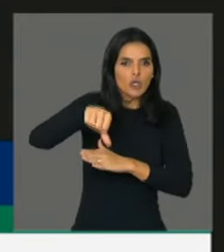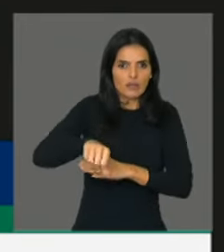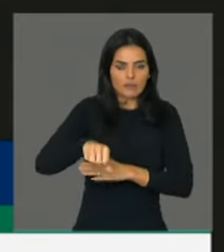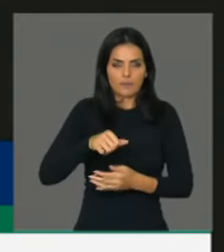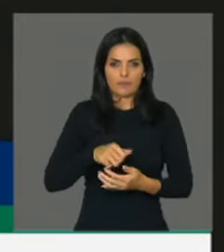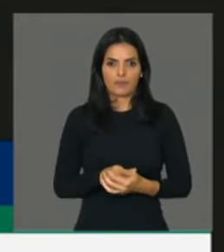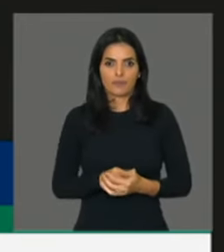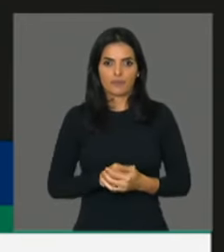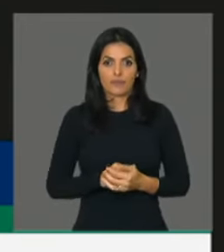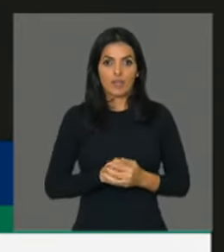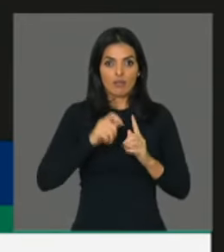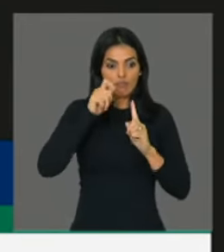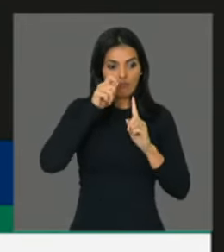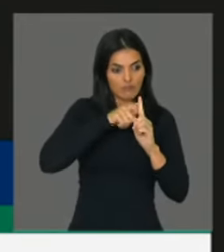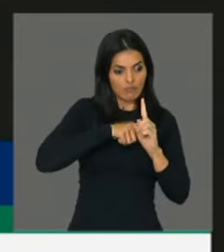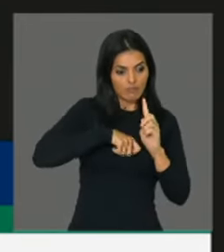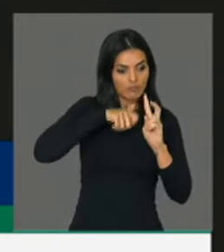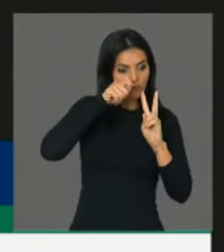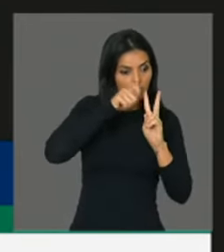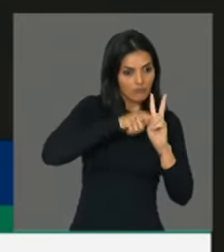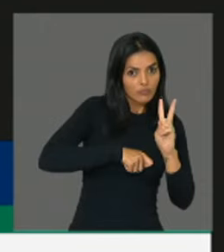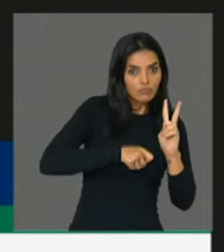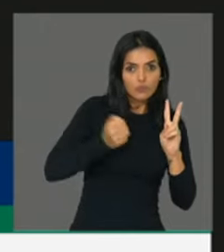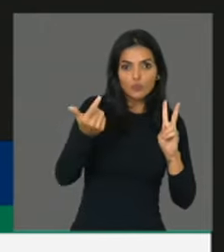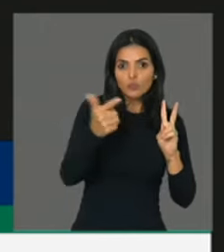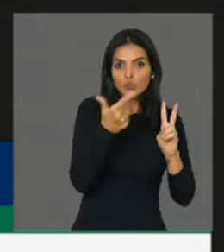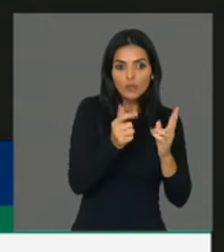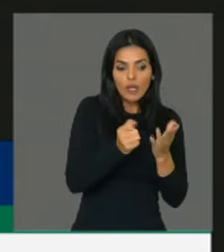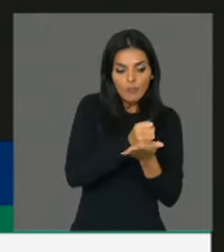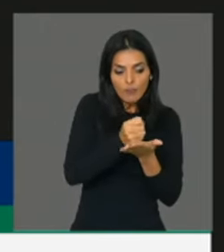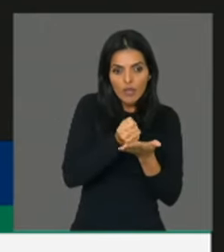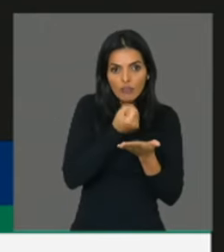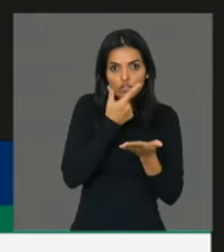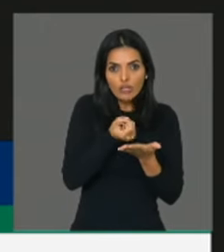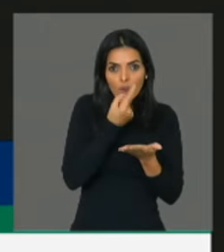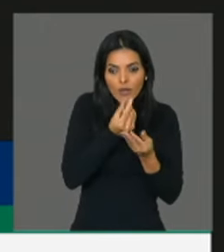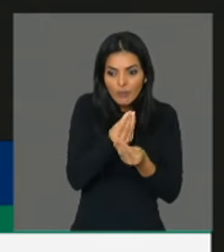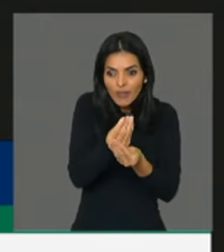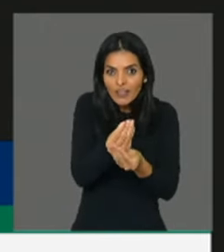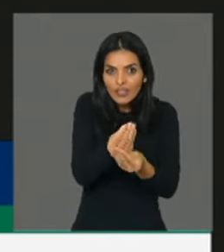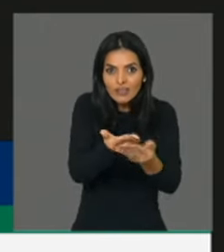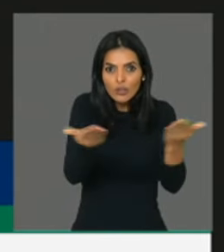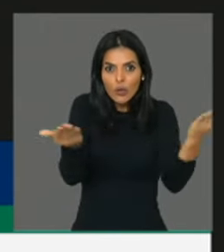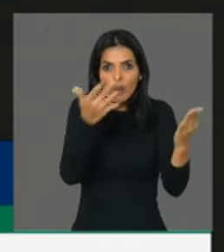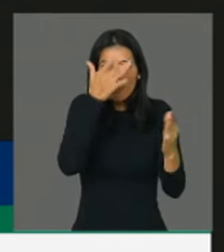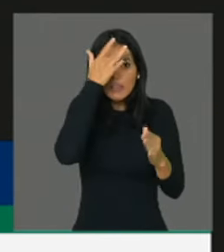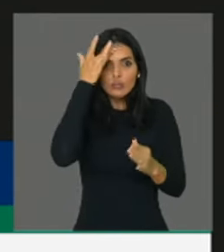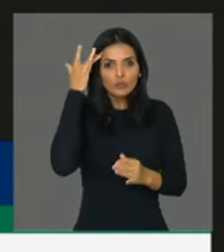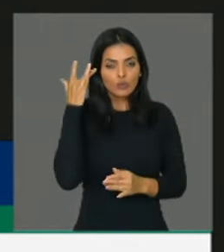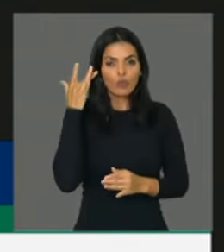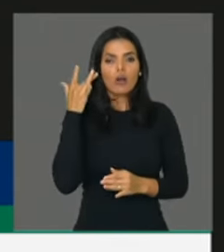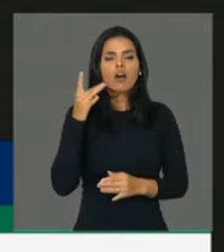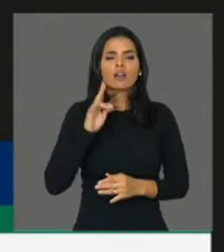PÚBLICA E NAS FARMÁCIAS POPULARES PARA QUEM TEM PARKINSON. E A GENTE VEM FALANDO ISSO COM SECRETÁRIO DE SAÚDE ESTADUAL, COM O